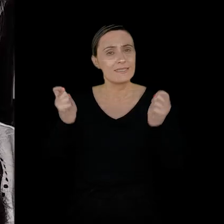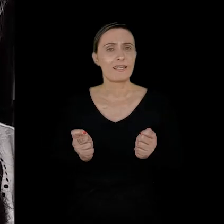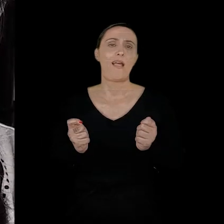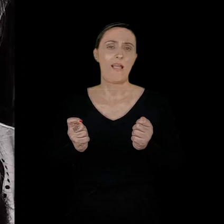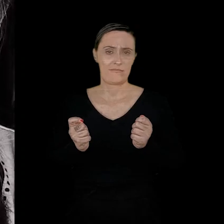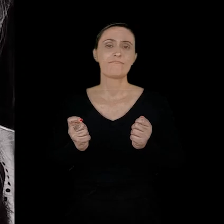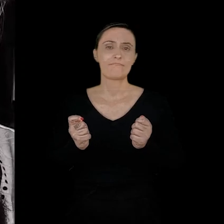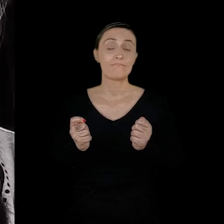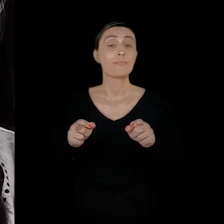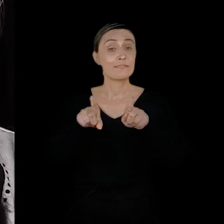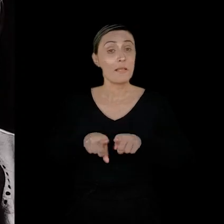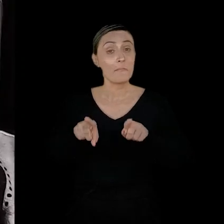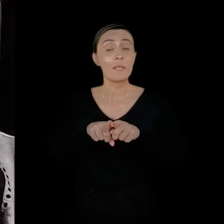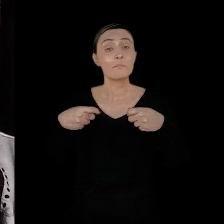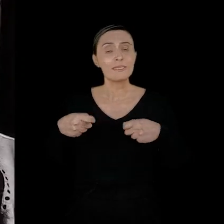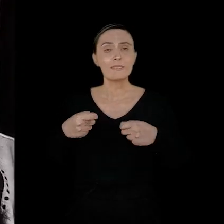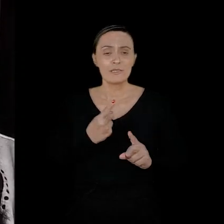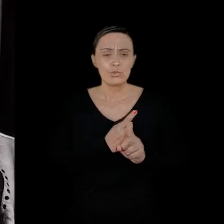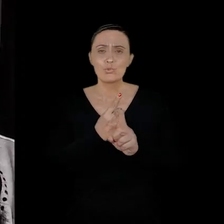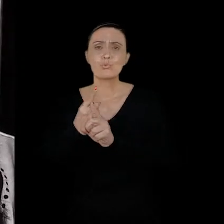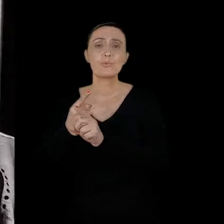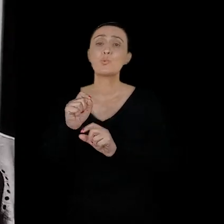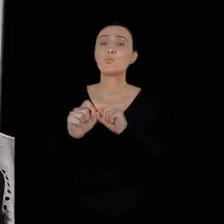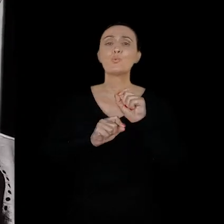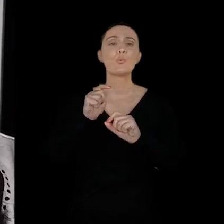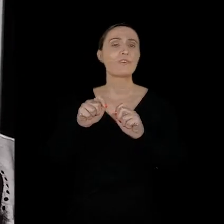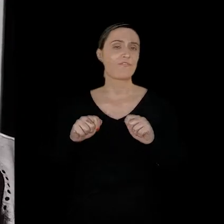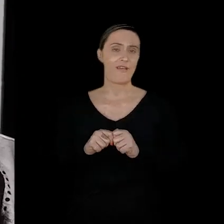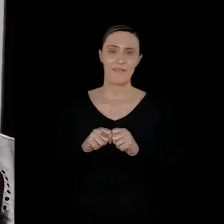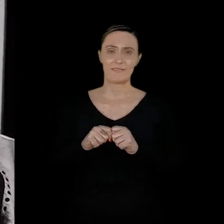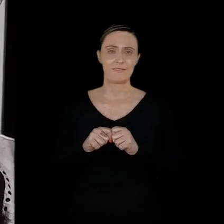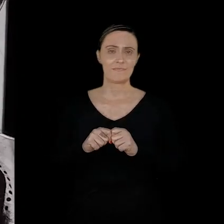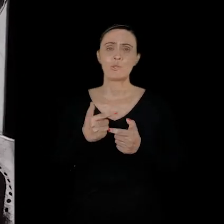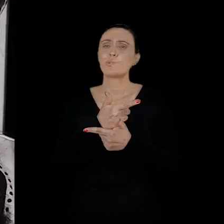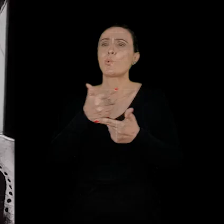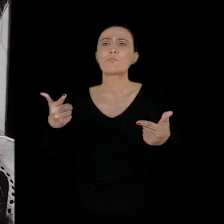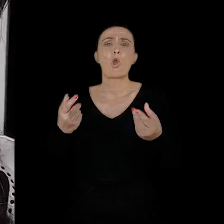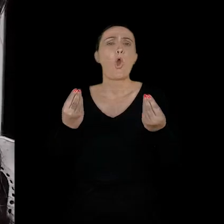E também descobrimos o que fazer com essas palavras. Não é incomum nossas angústias passarem